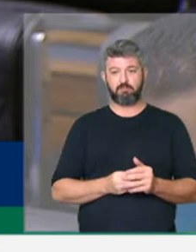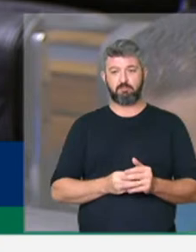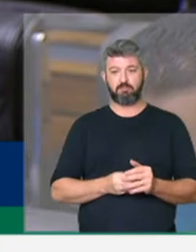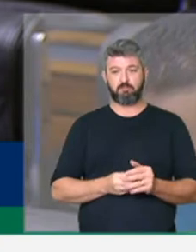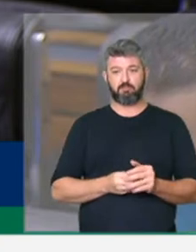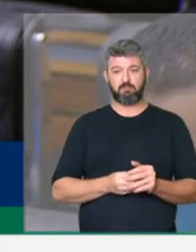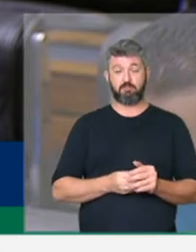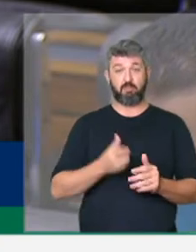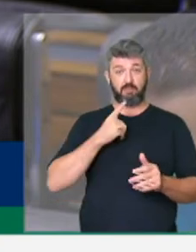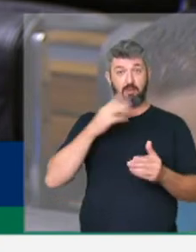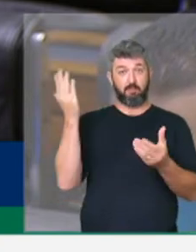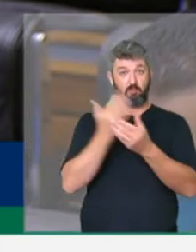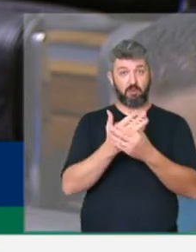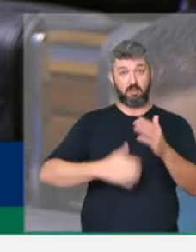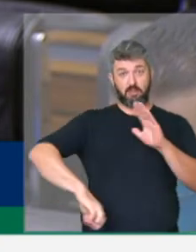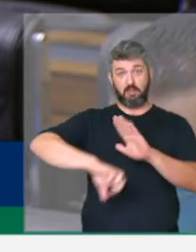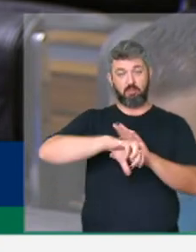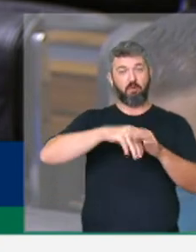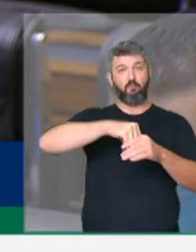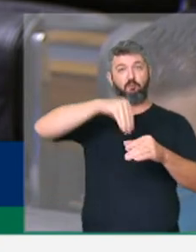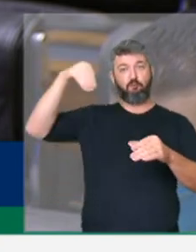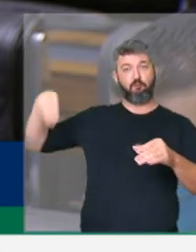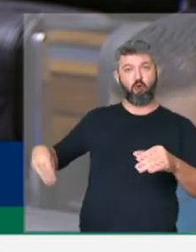ESSA PESSOA QUE... ESSA EMPRESA QUE TÁ EM DIFICULDADE